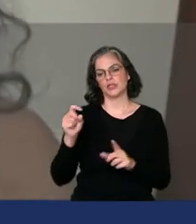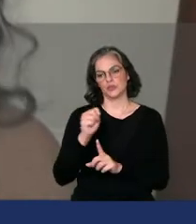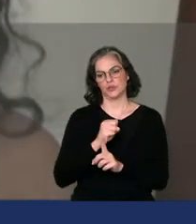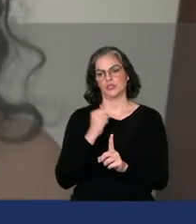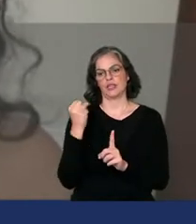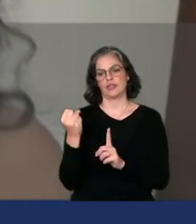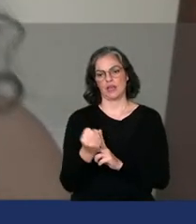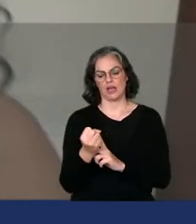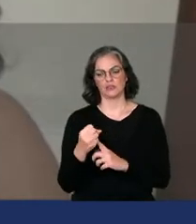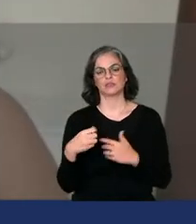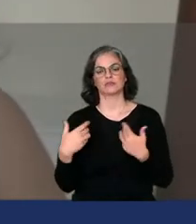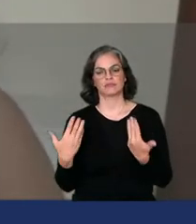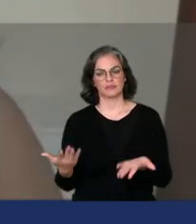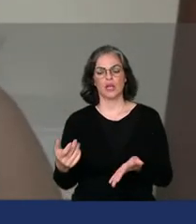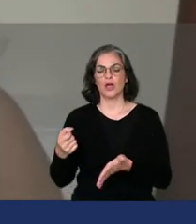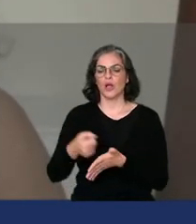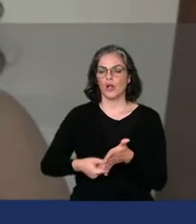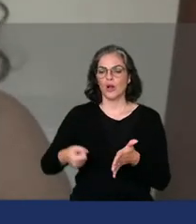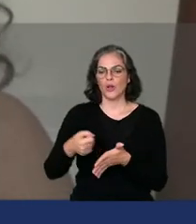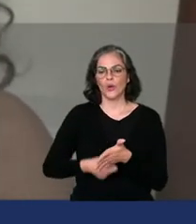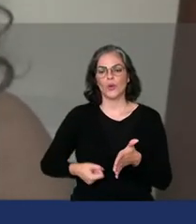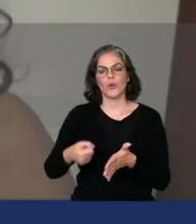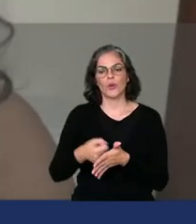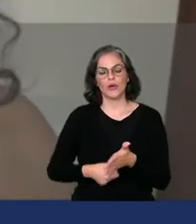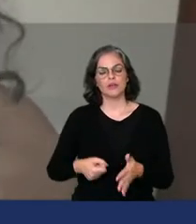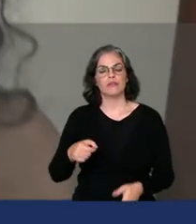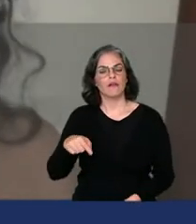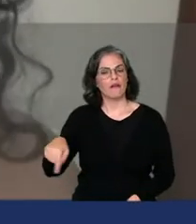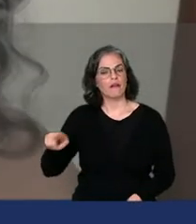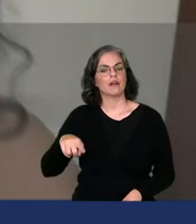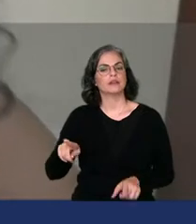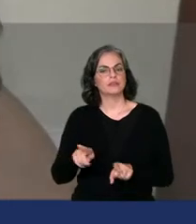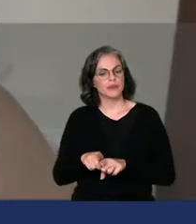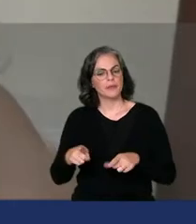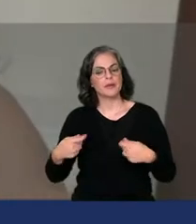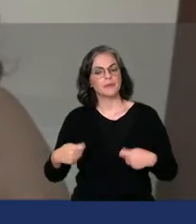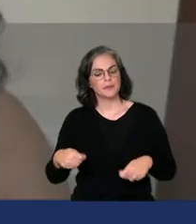COLOCA, MAS SÃO MAIORIAS NA SOCIEDADE E QUE LUTAM PARA QUE SEJAM TAMBÉM ESCUTADOS E